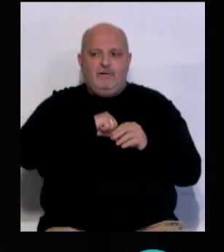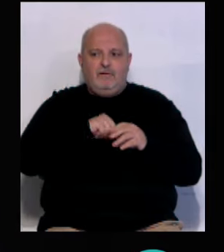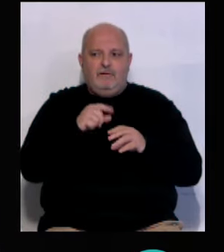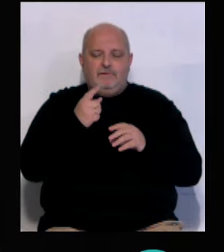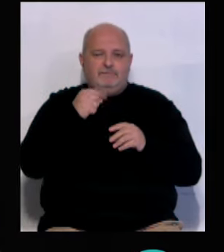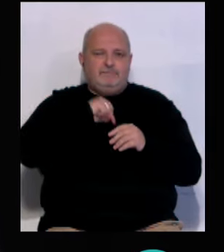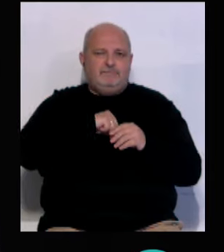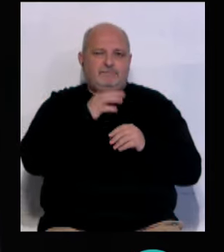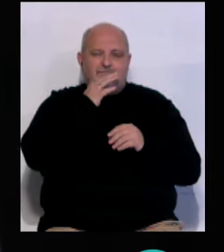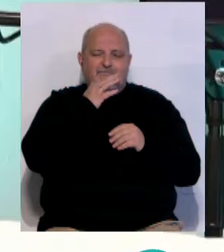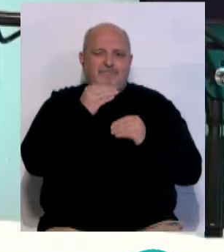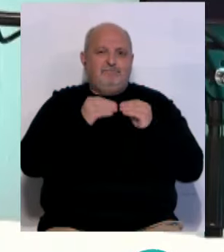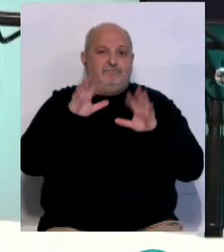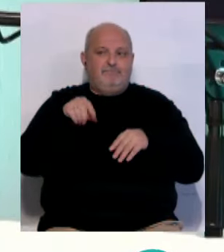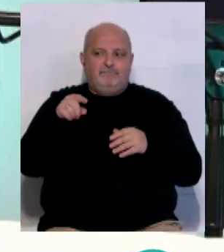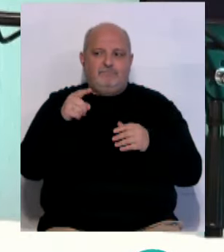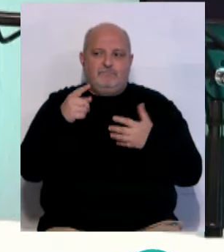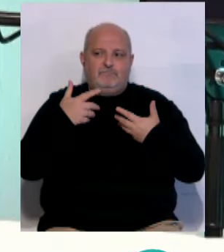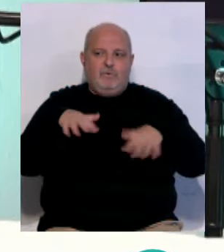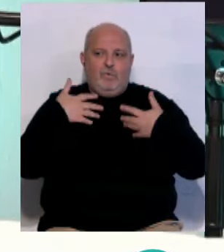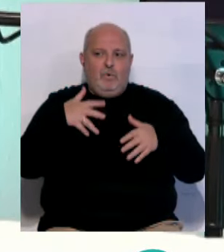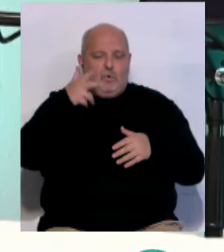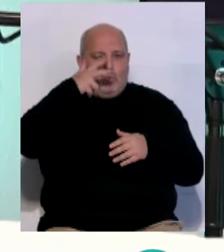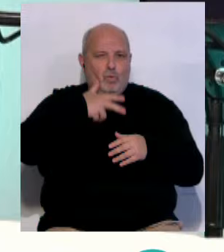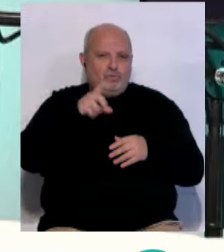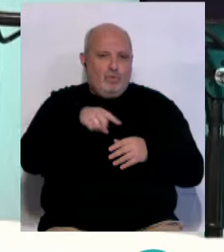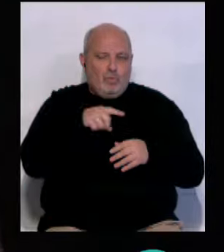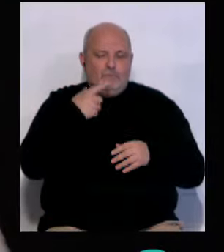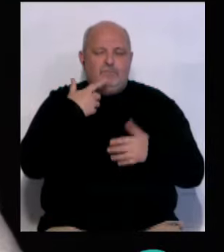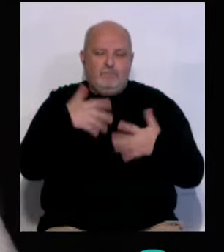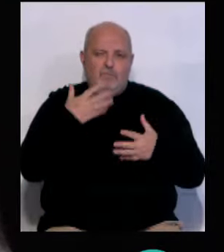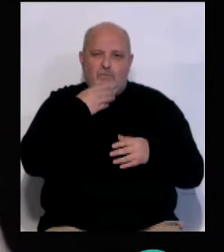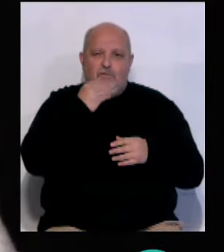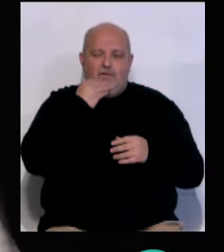quedó celebrarlo en cad eso tiene que ser un lujo Yo hesc fue muy bonito porque fue la primera vez